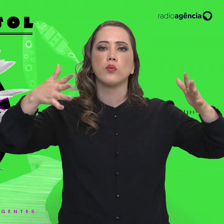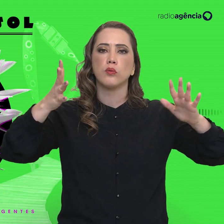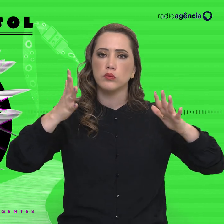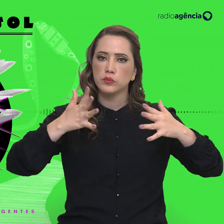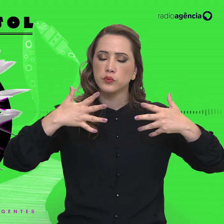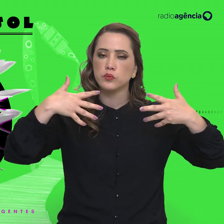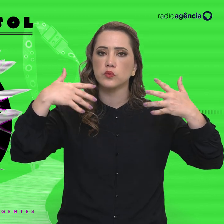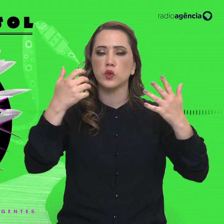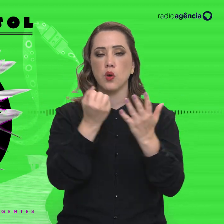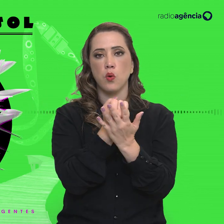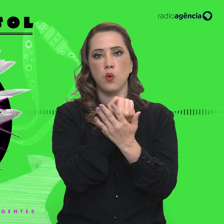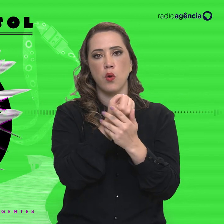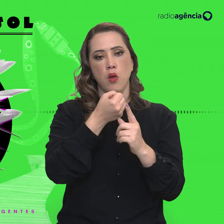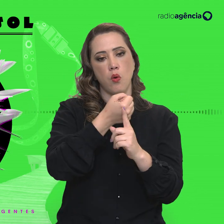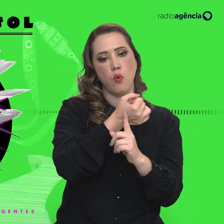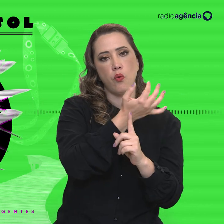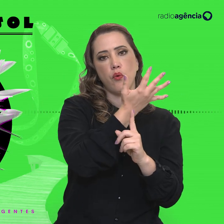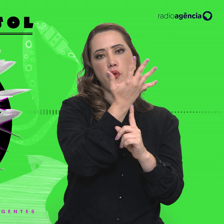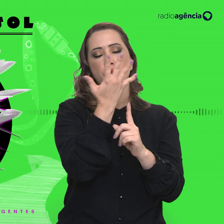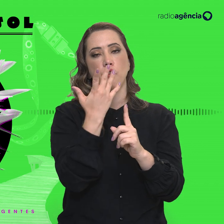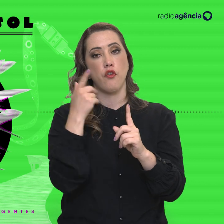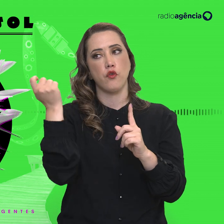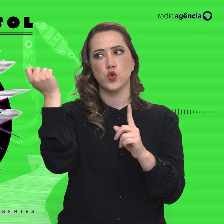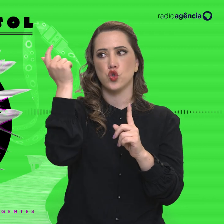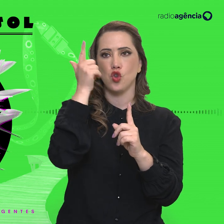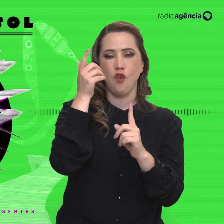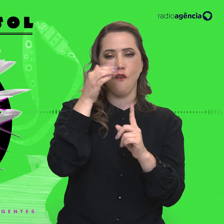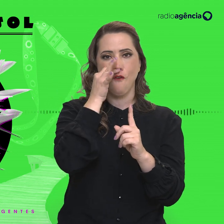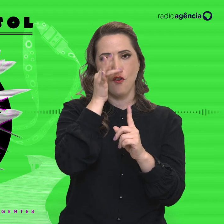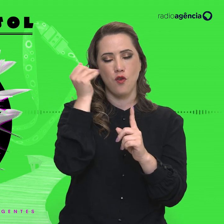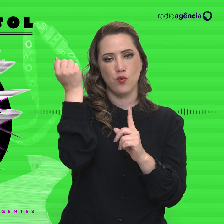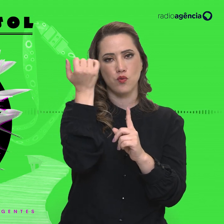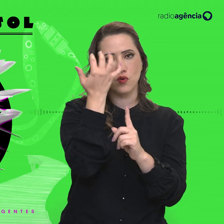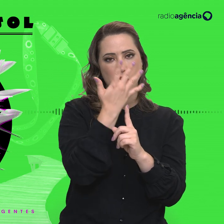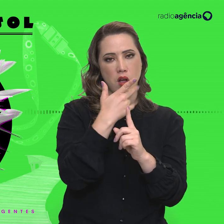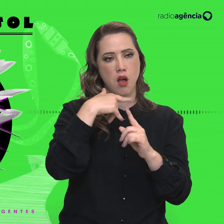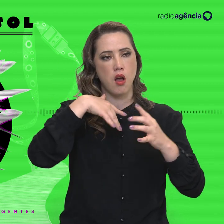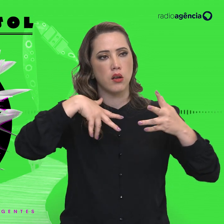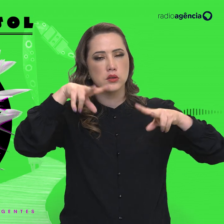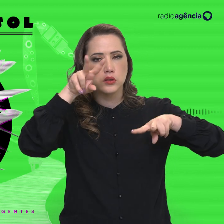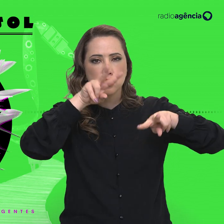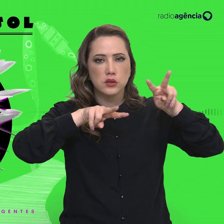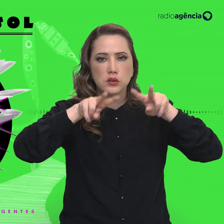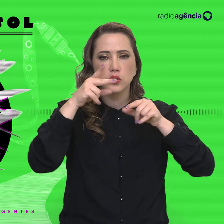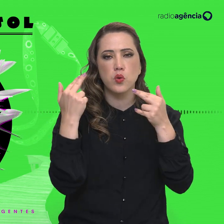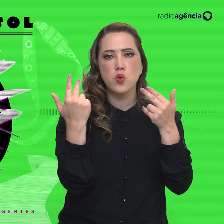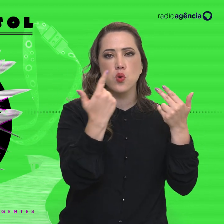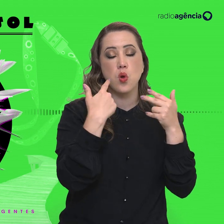A flor é representada com uma leve distorção visual, que ocorria direto nas televisões antigas.